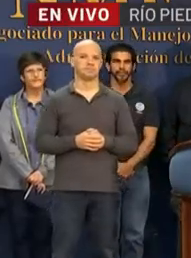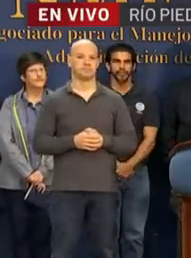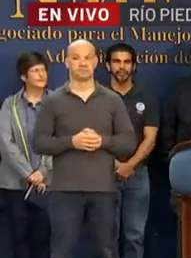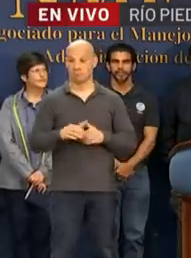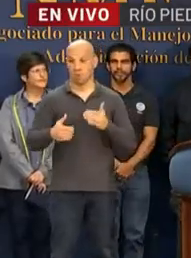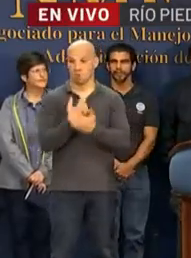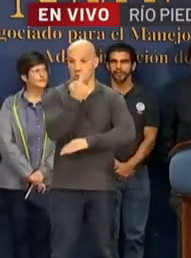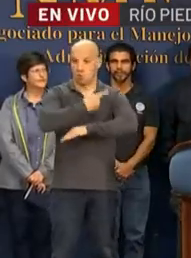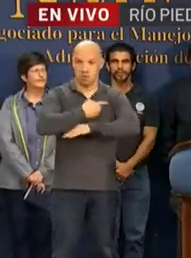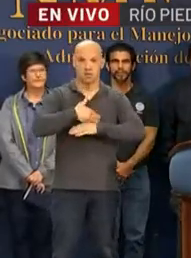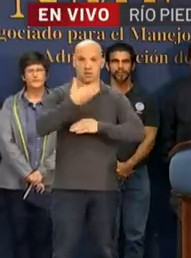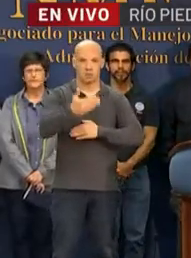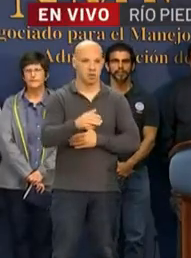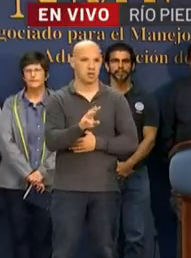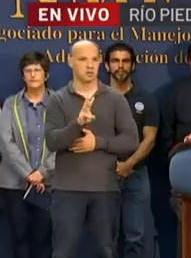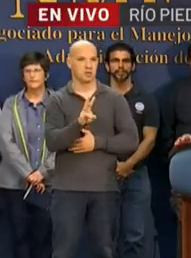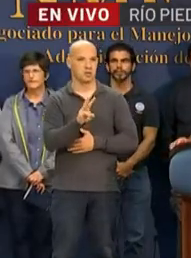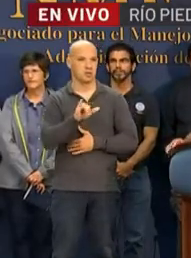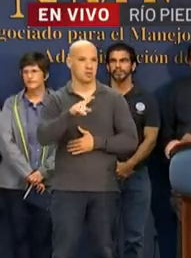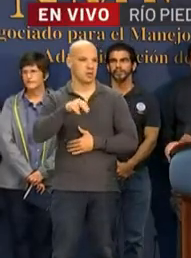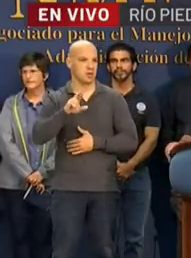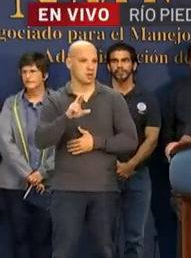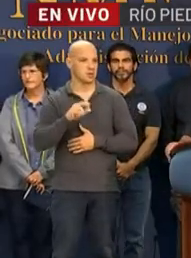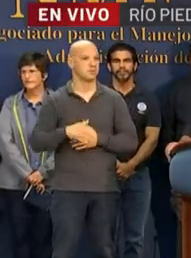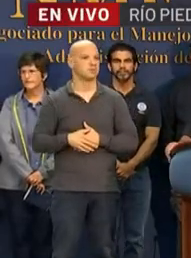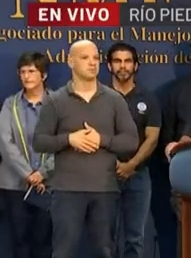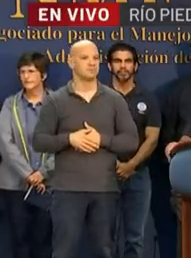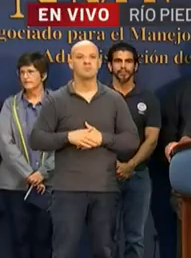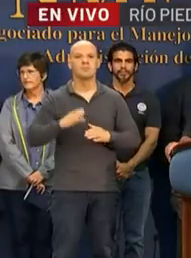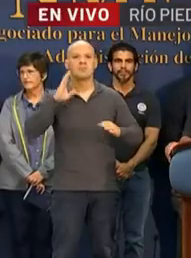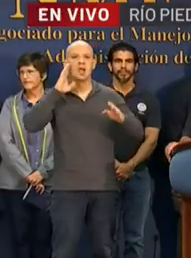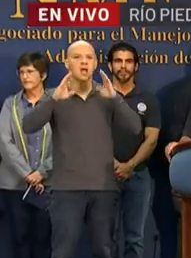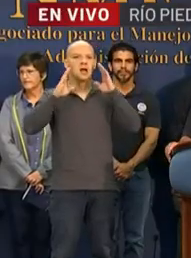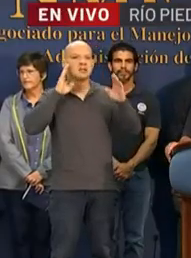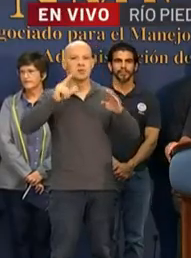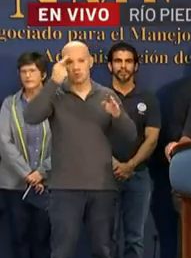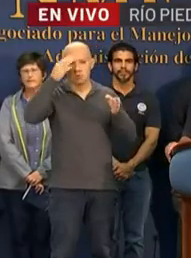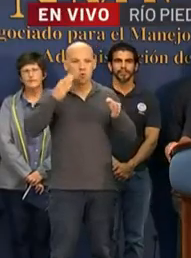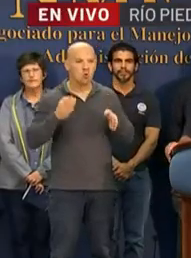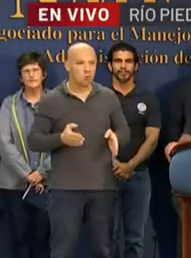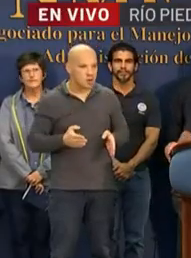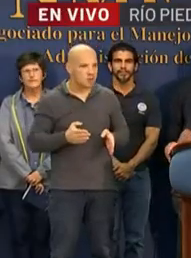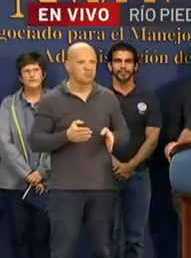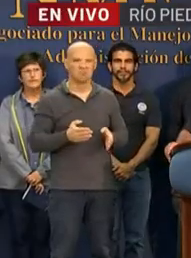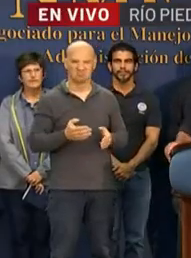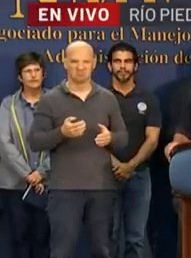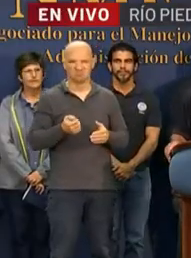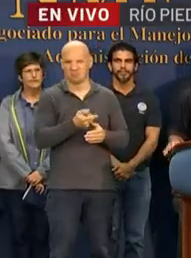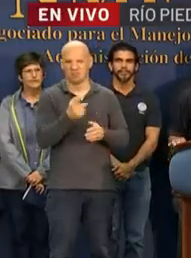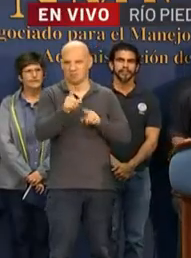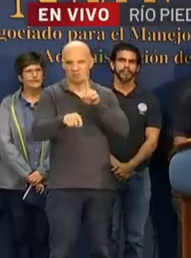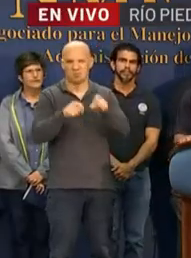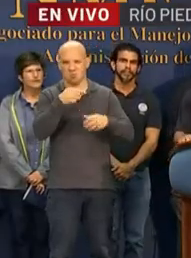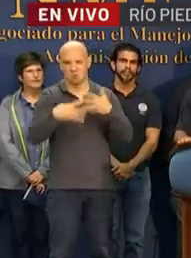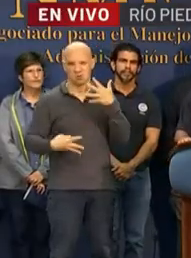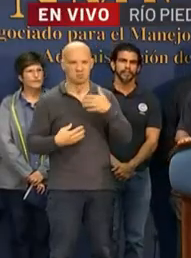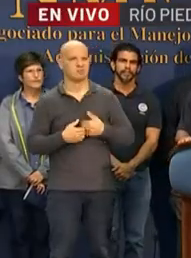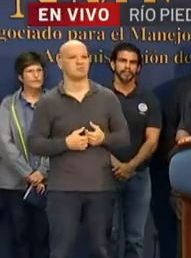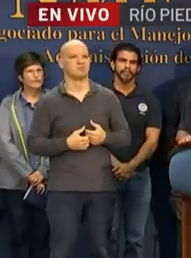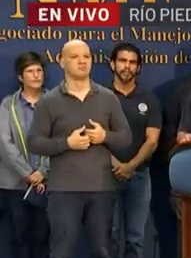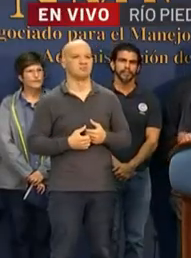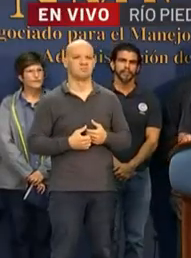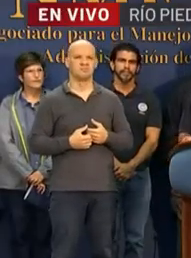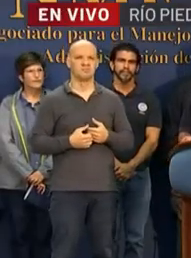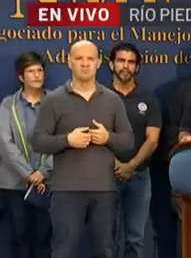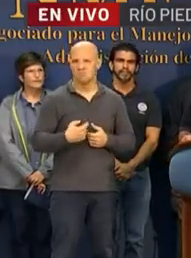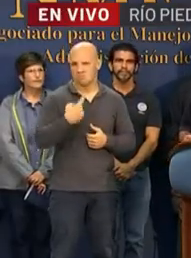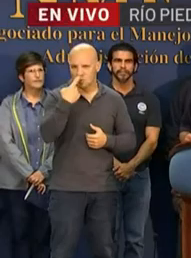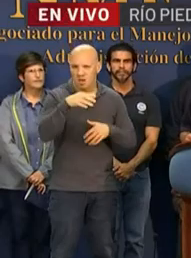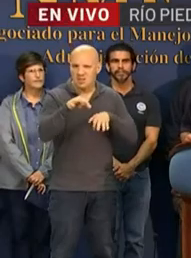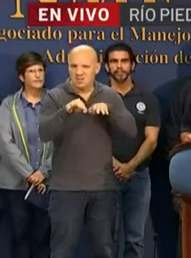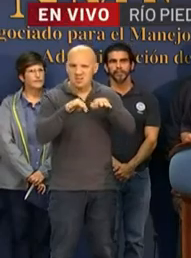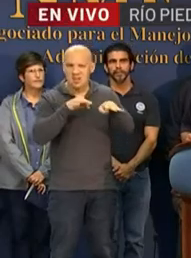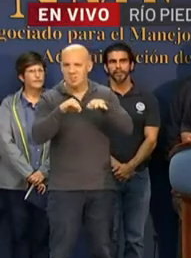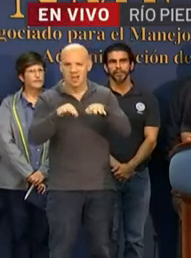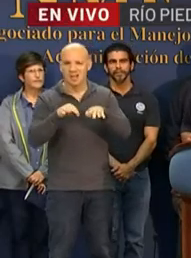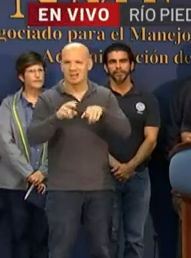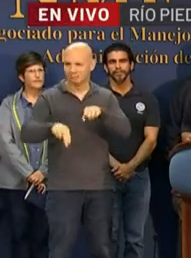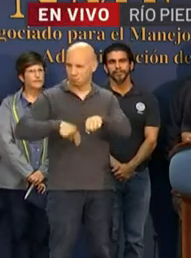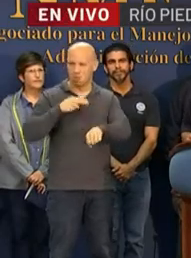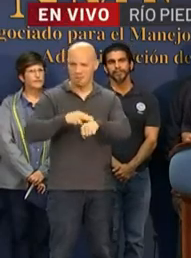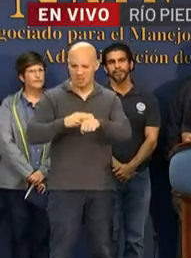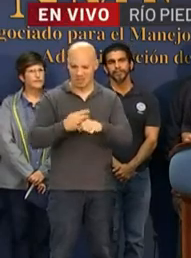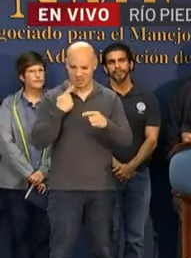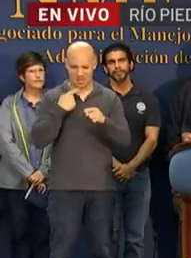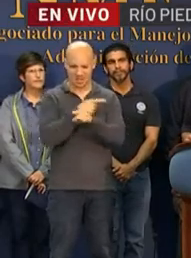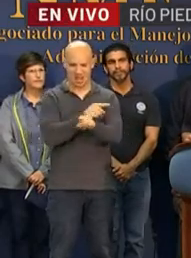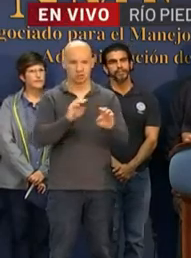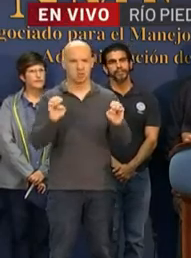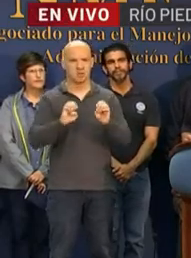ESTRAGOS PERO NO A NIVEL DE